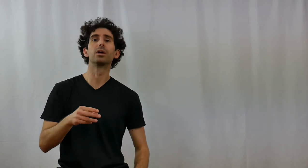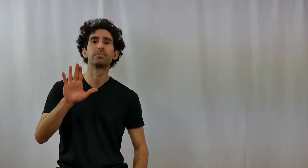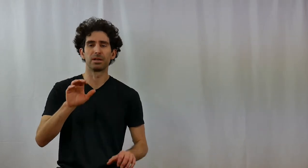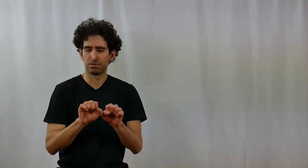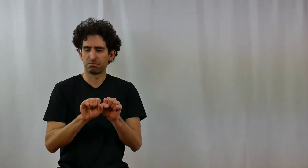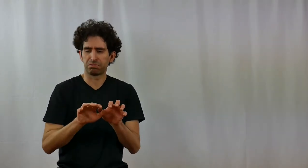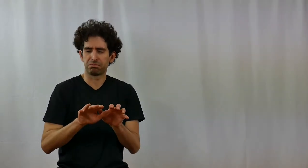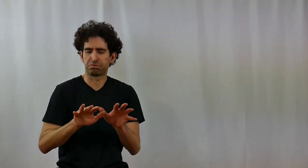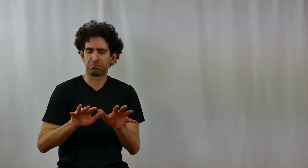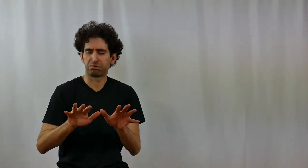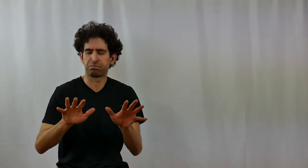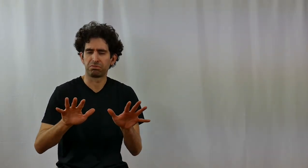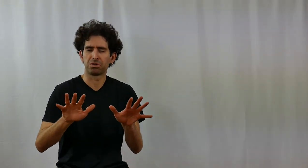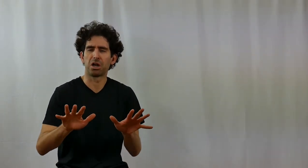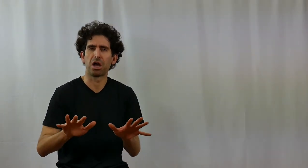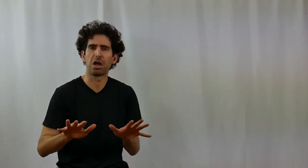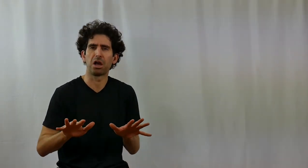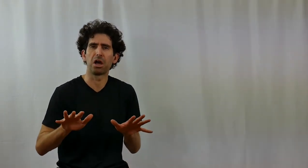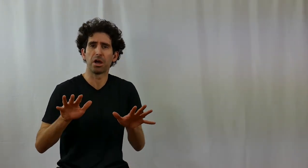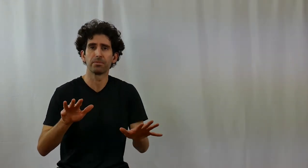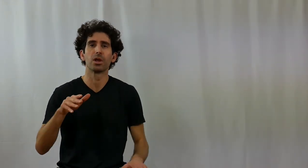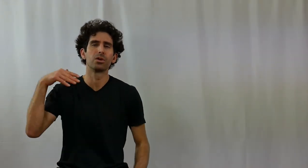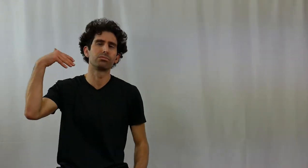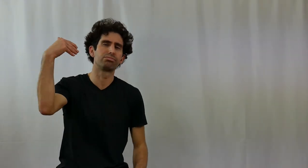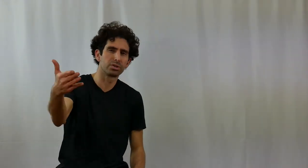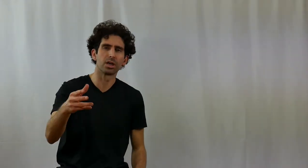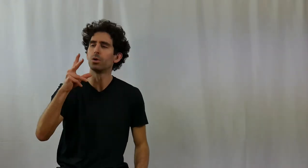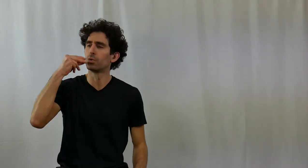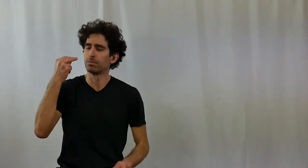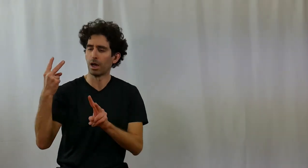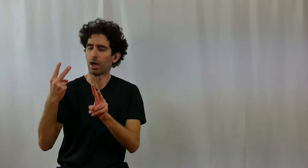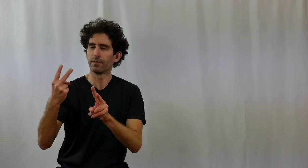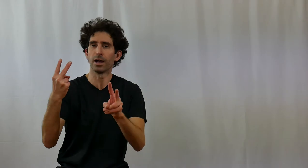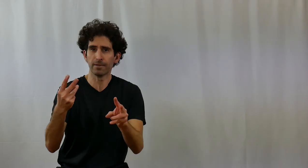Mais sa diffusion était lente. Plus tard, des humains sont arrivés,